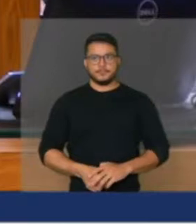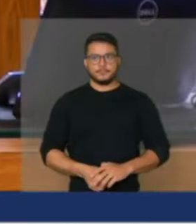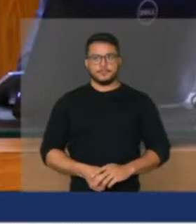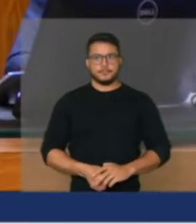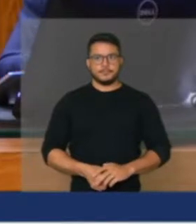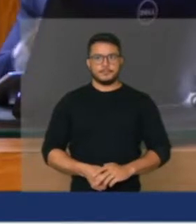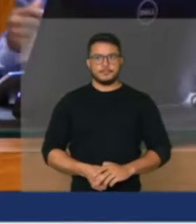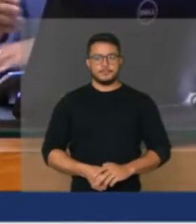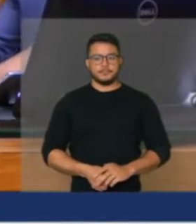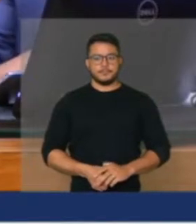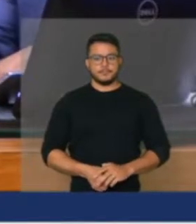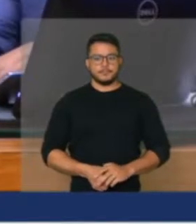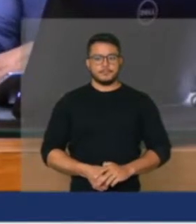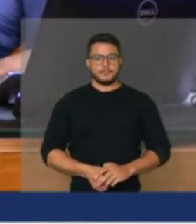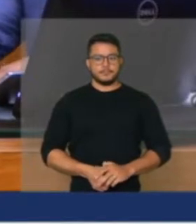MINISTRO PAULO GUEDES. -- [PRESIDENTE]: DEPUTADO